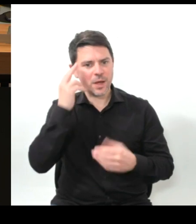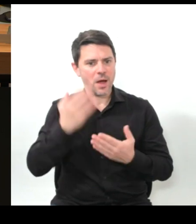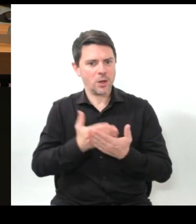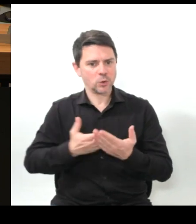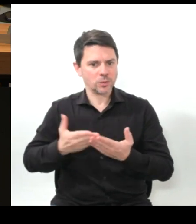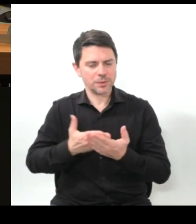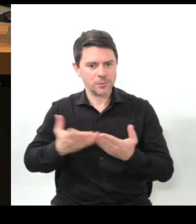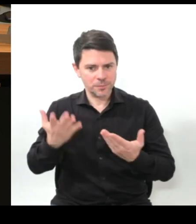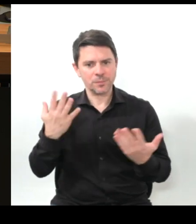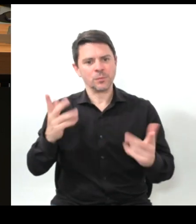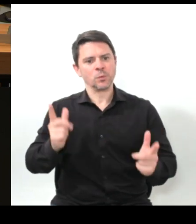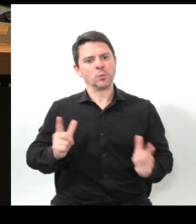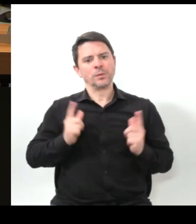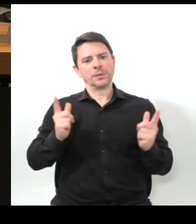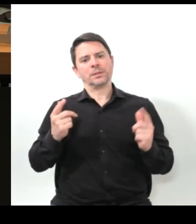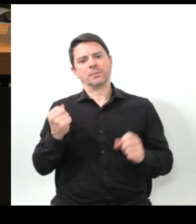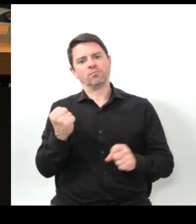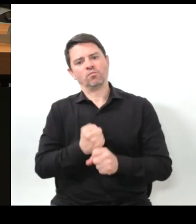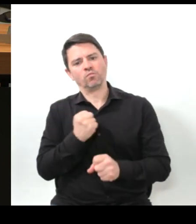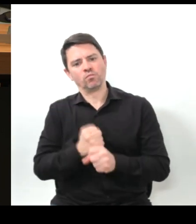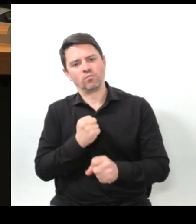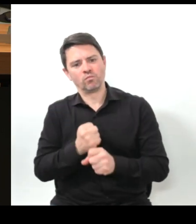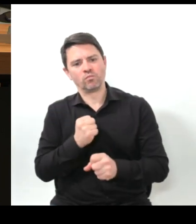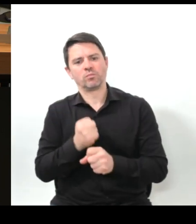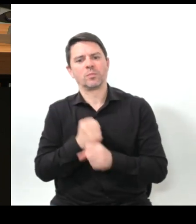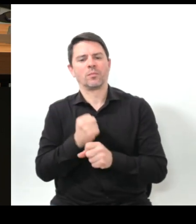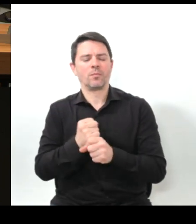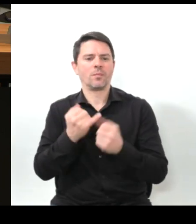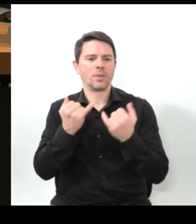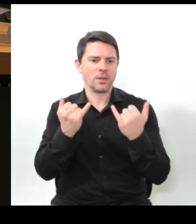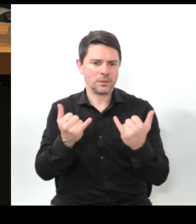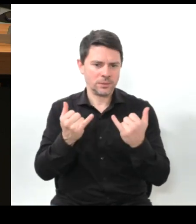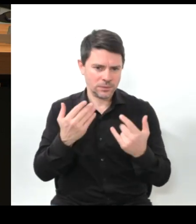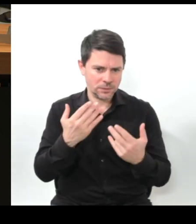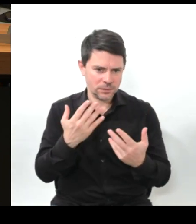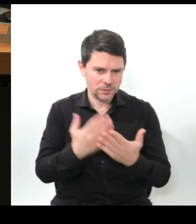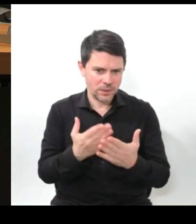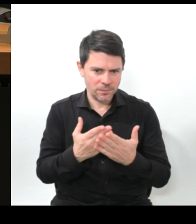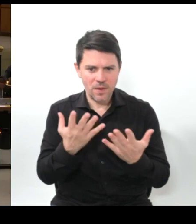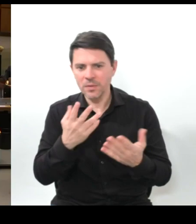anderen Berufsfeld umzuschauen. Wir stimmen dem natürlich heute zu. Vielen Dank. (Beifall) (Rednerwechsel)